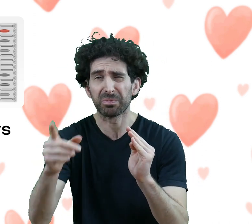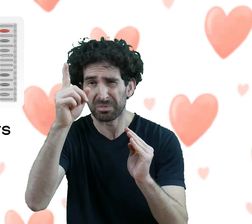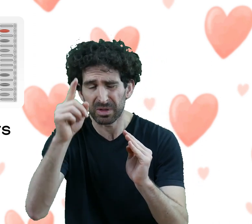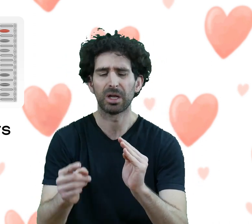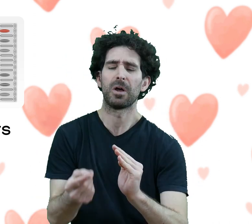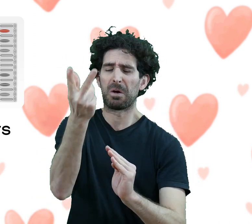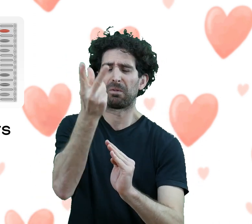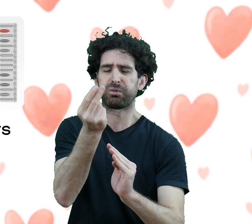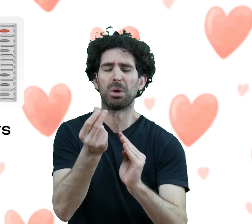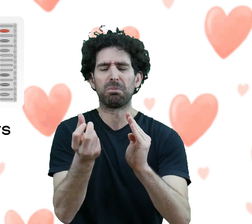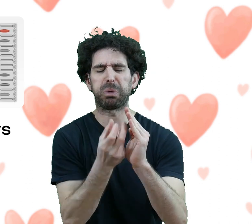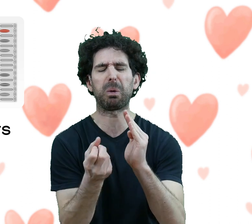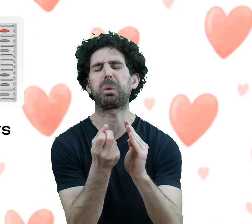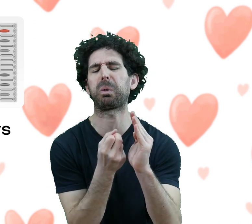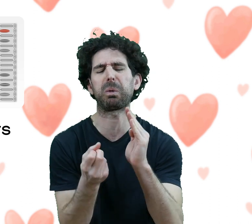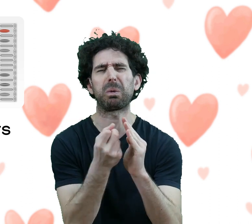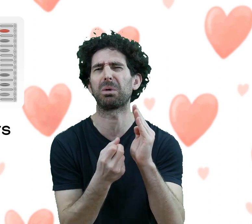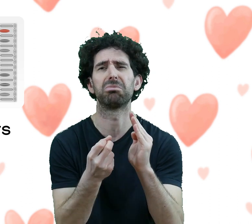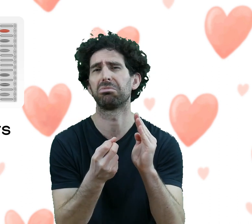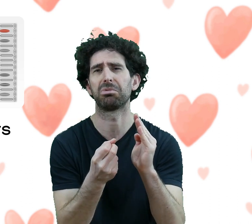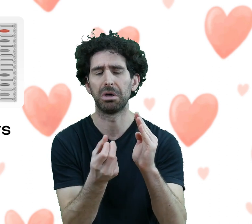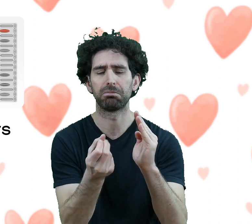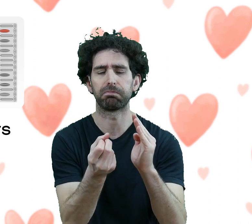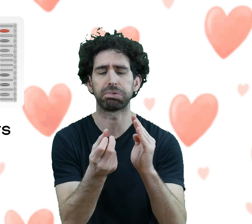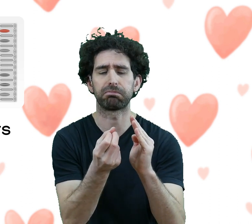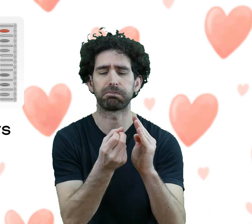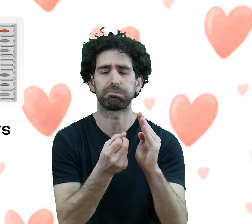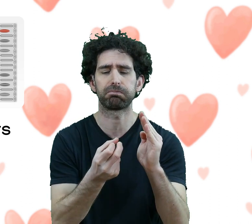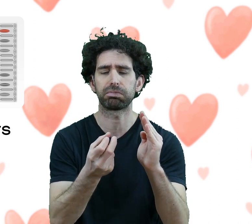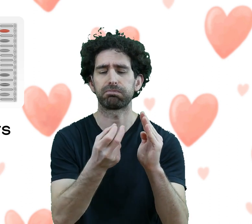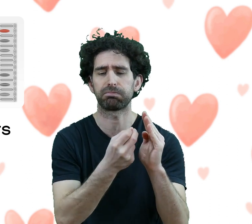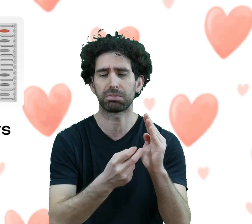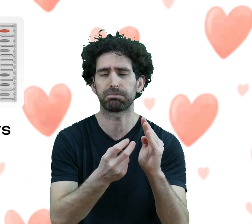Et encore, il s'active faiblement.